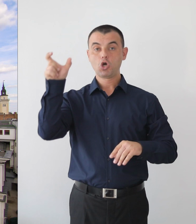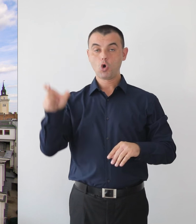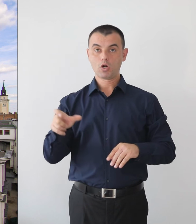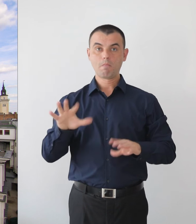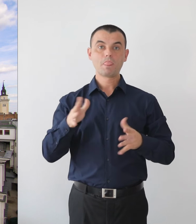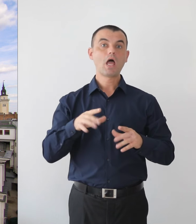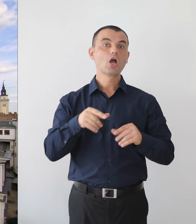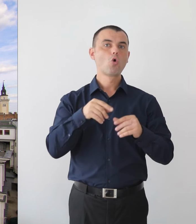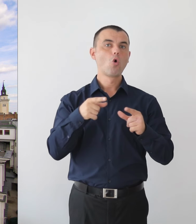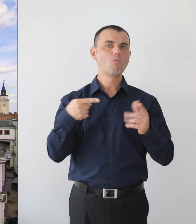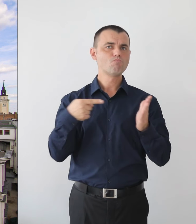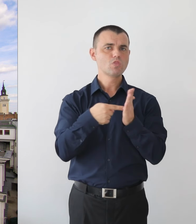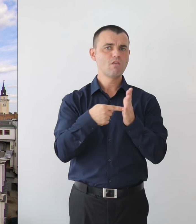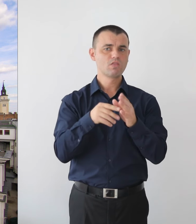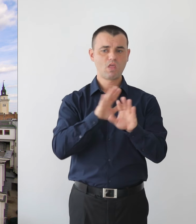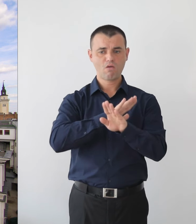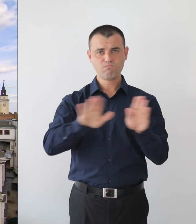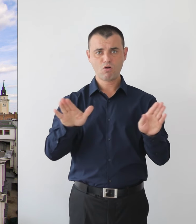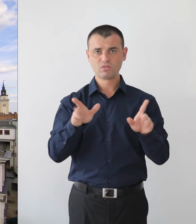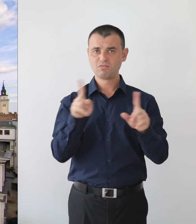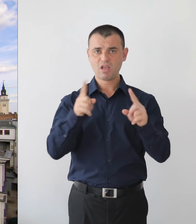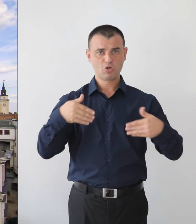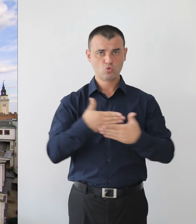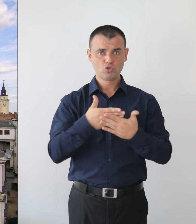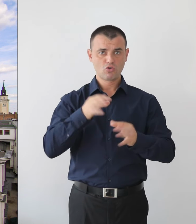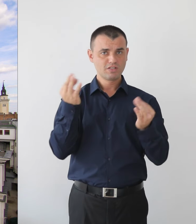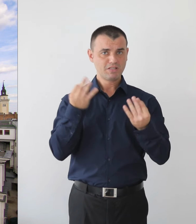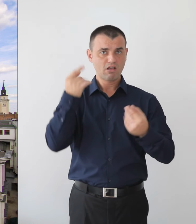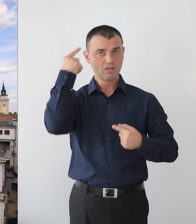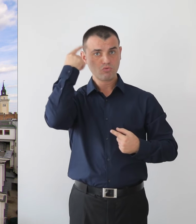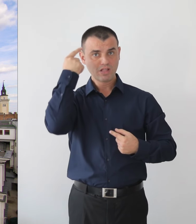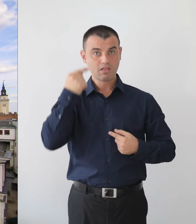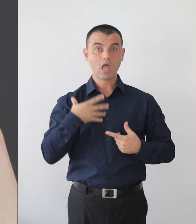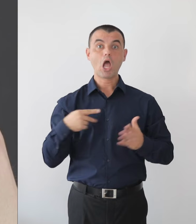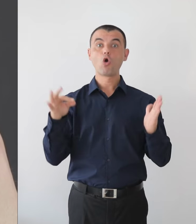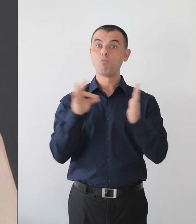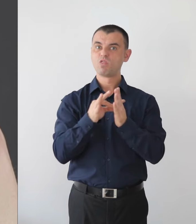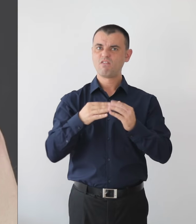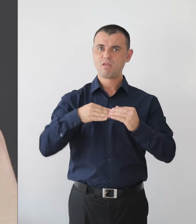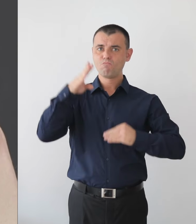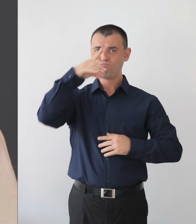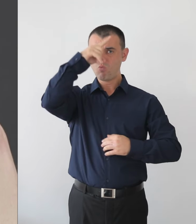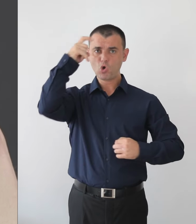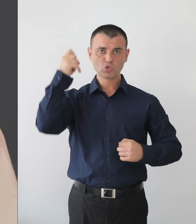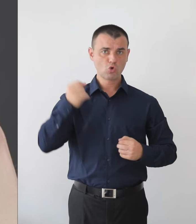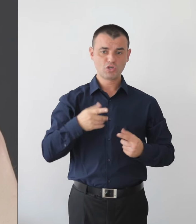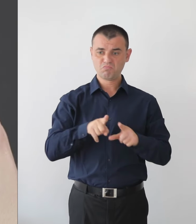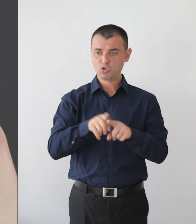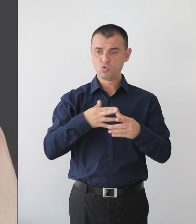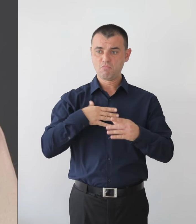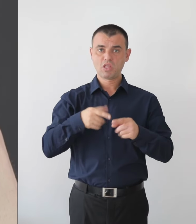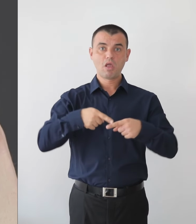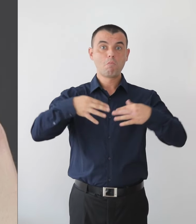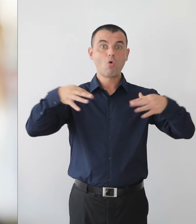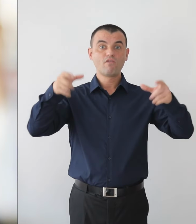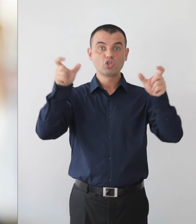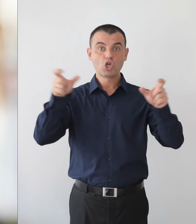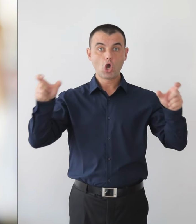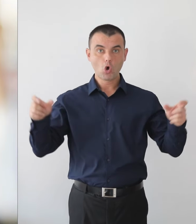Ако заданието е просто, е възможно да го изпълните, дори и без особени технически познания.